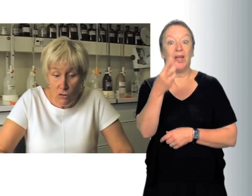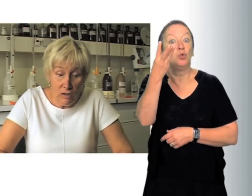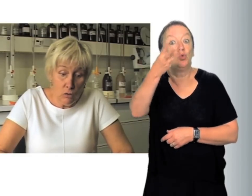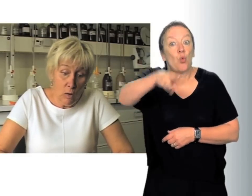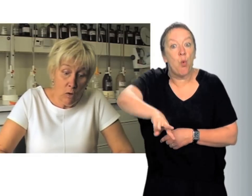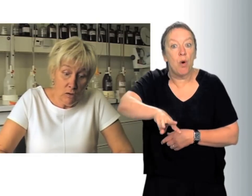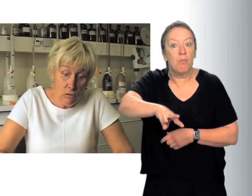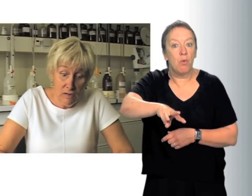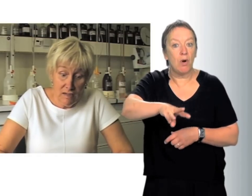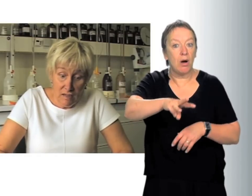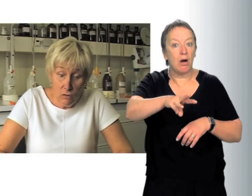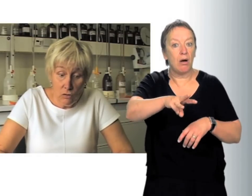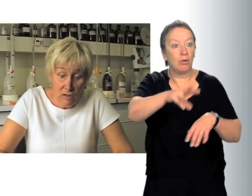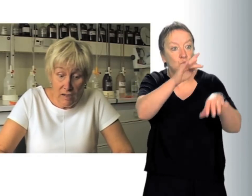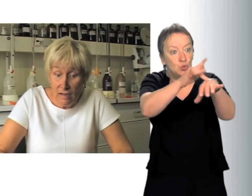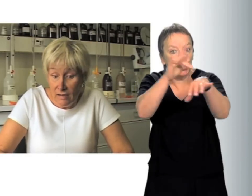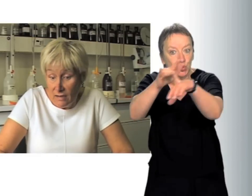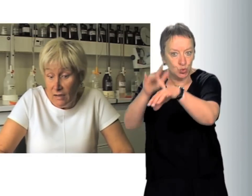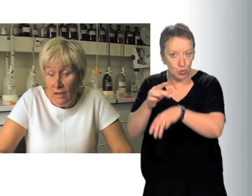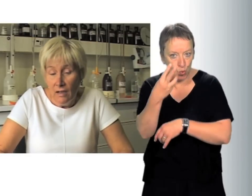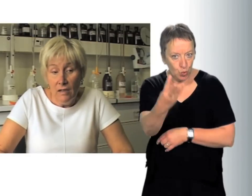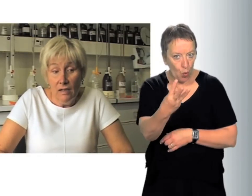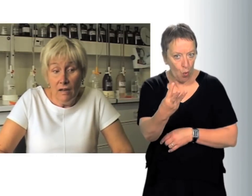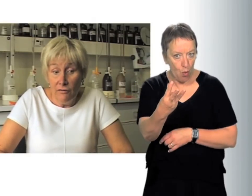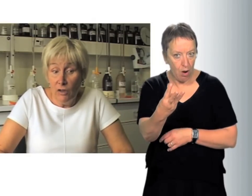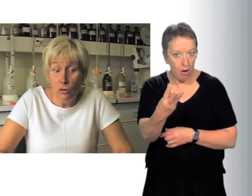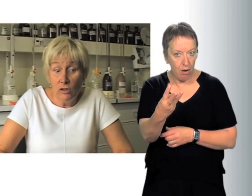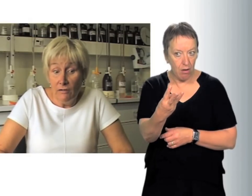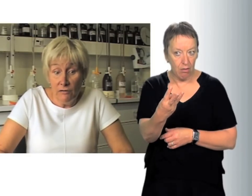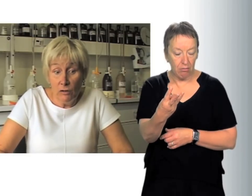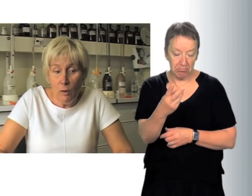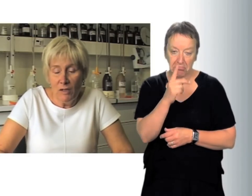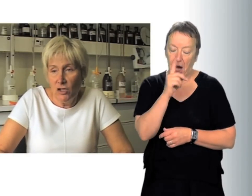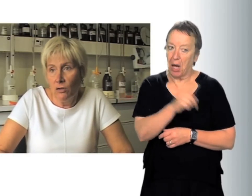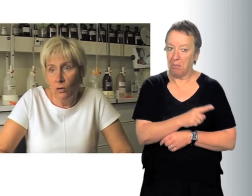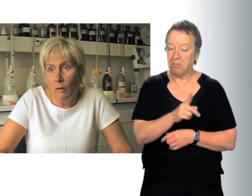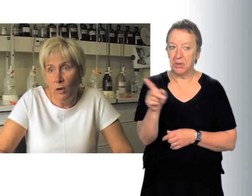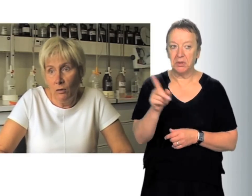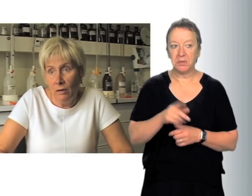Et sur les 3 mois d'essai que Tony a réalisé, il avait fait 3 machines en 3 mois.